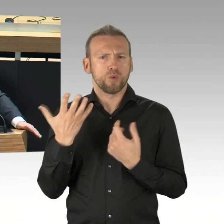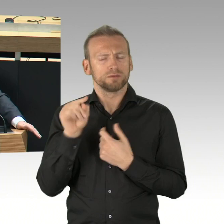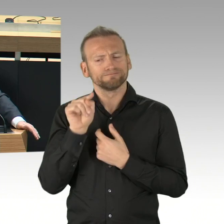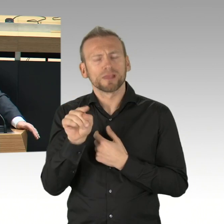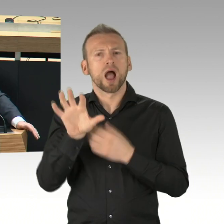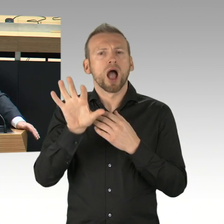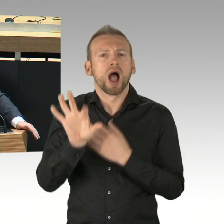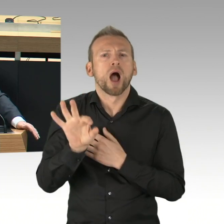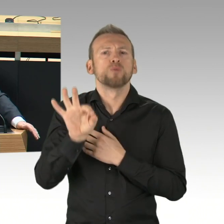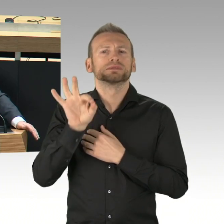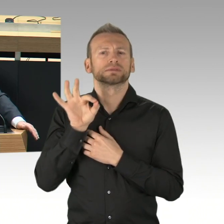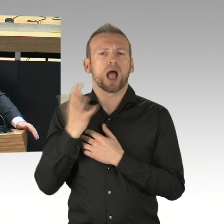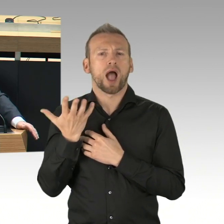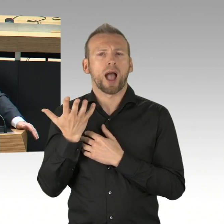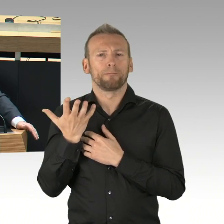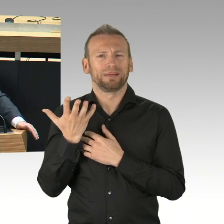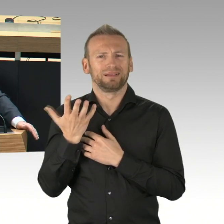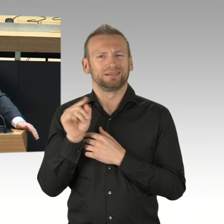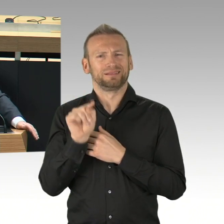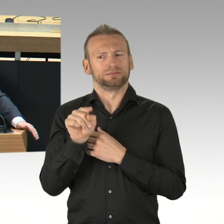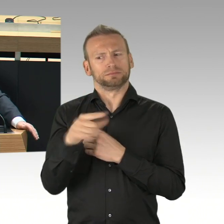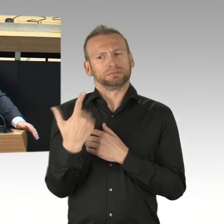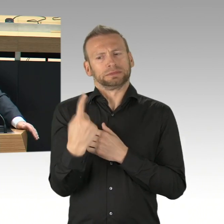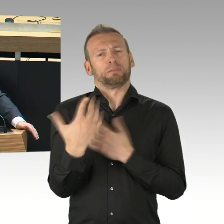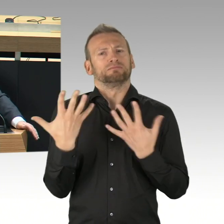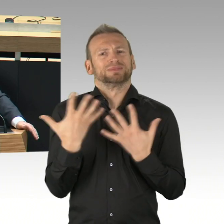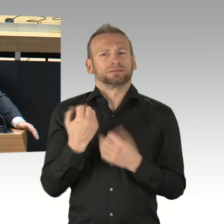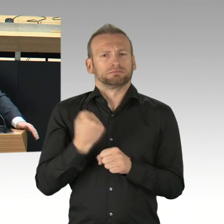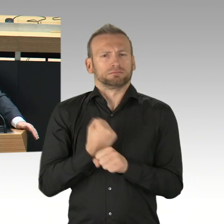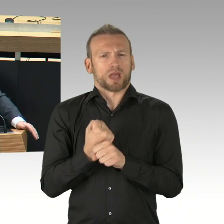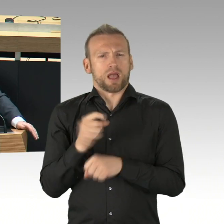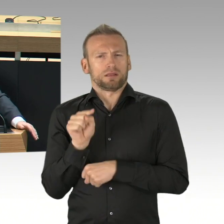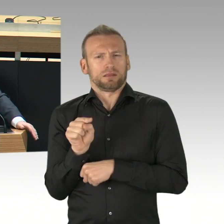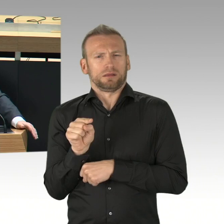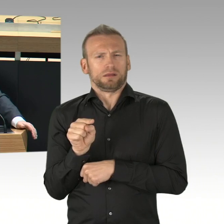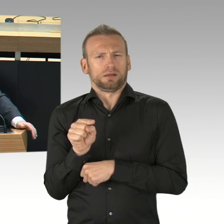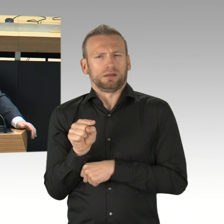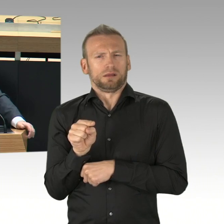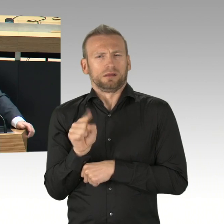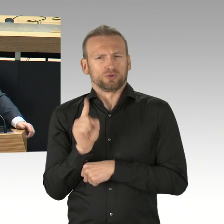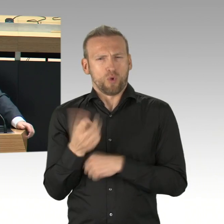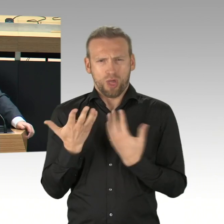wenn der Bund seine Regelungskompetenz wahrgenommen hat. Sie bezeichnen das als Neuland, was Sie betreten.